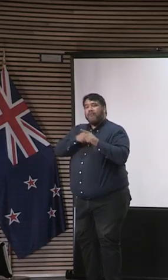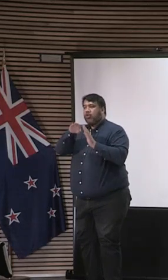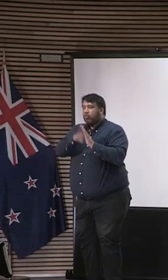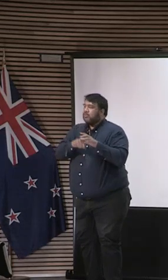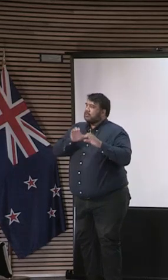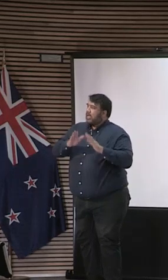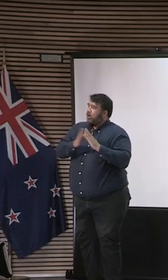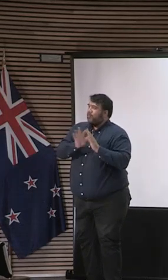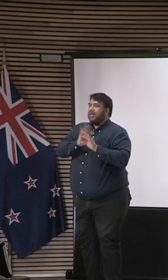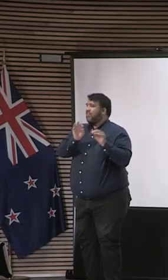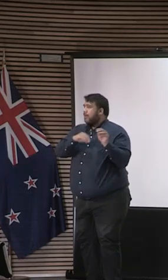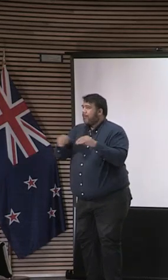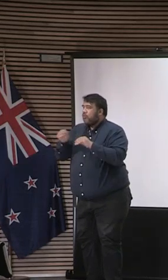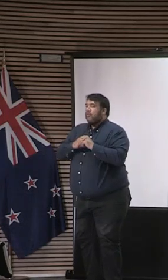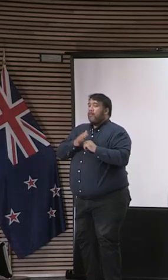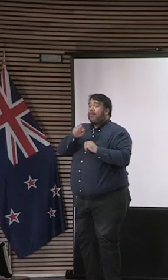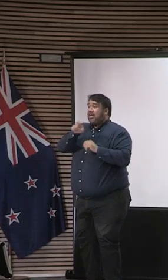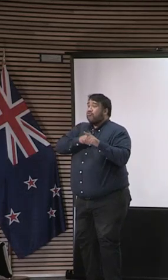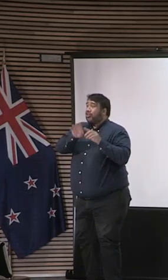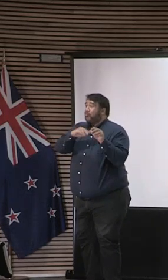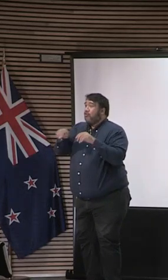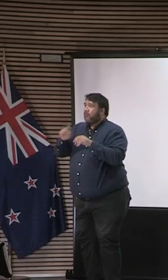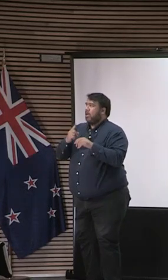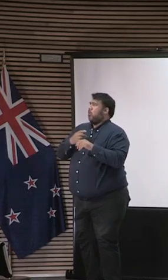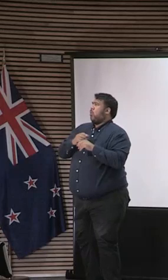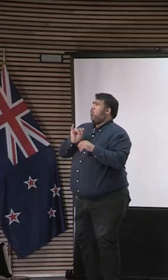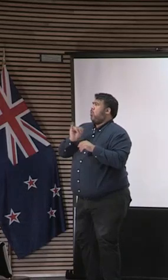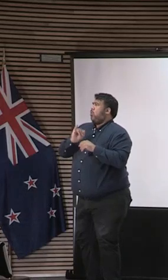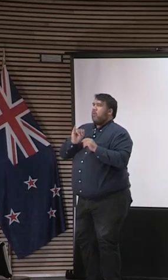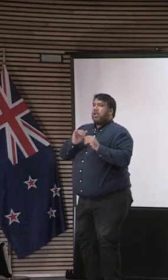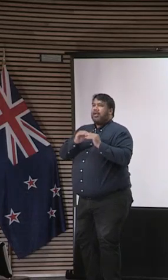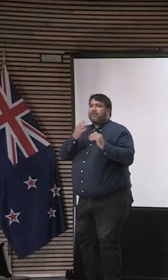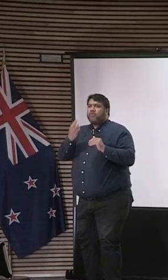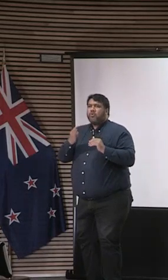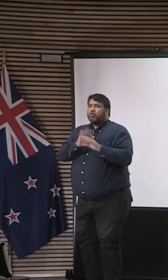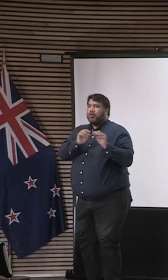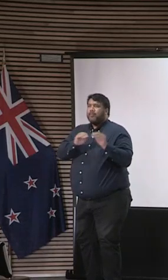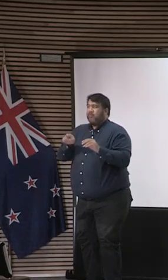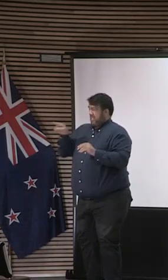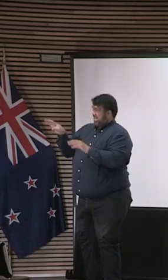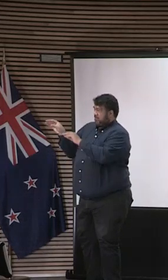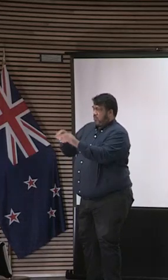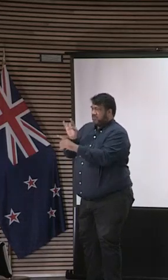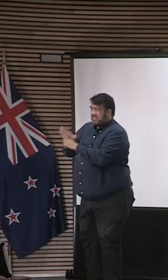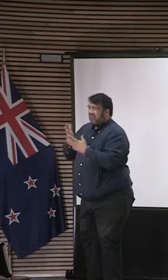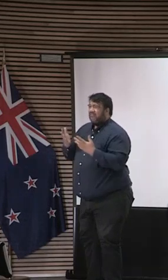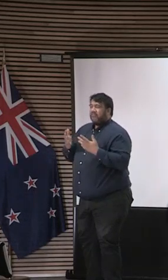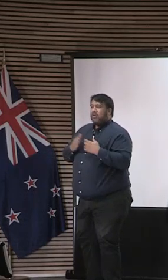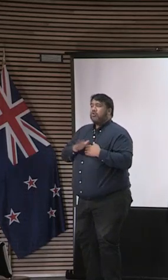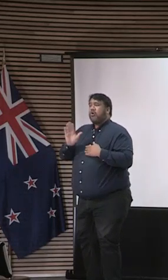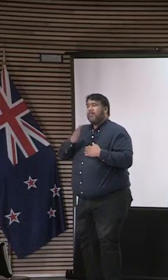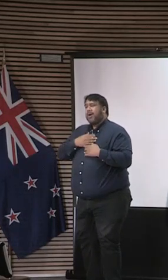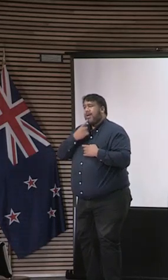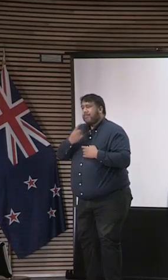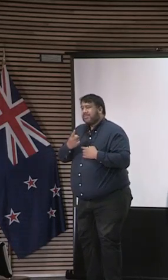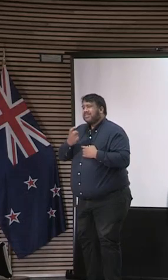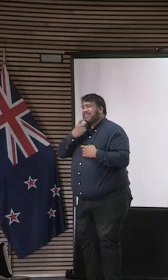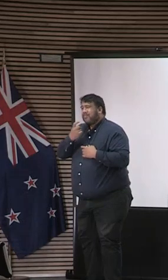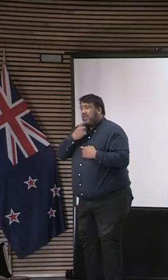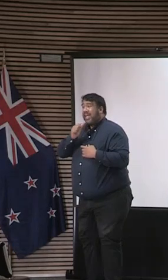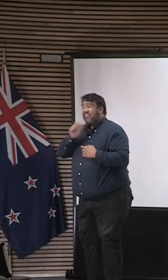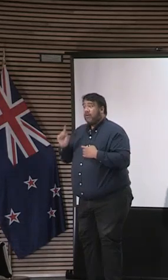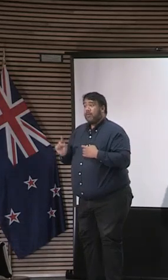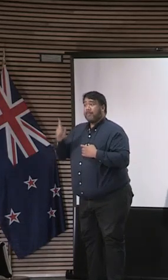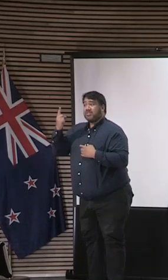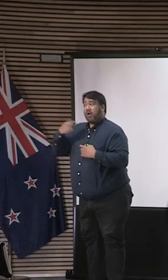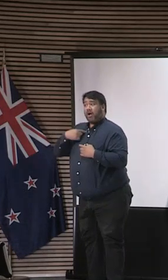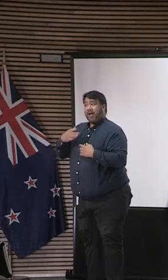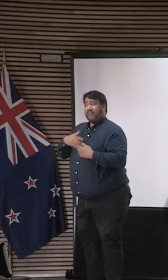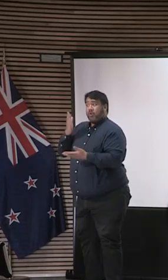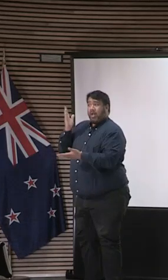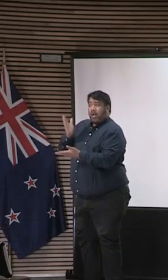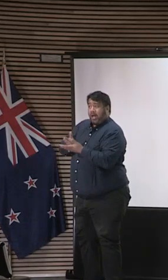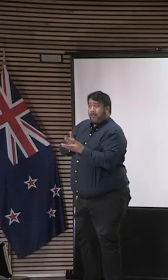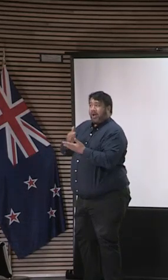haere ai tatou ki te kati. He